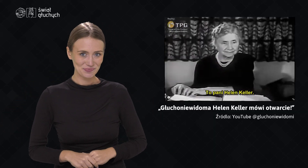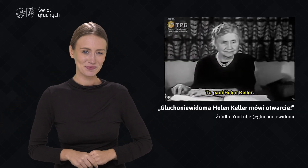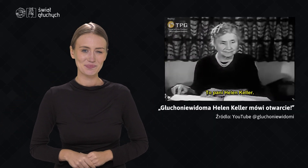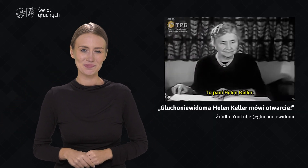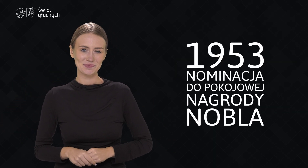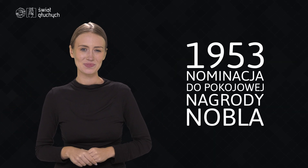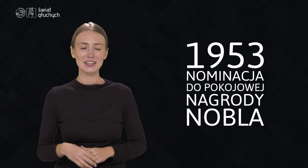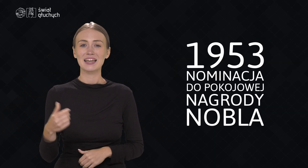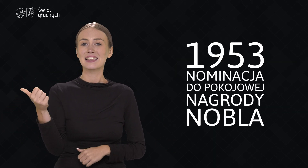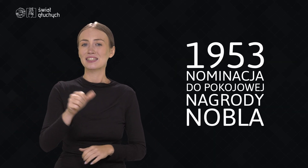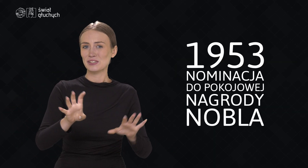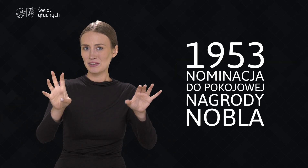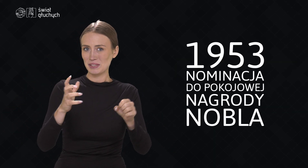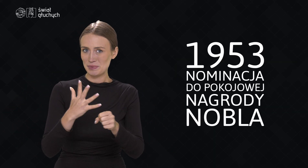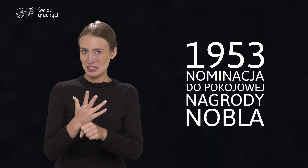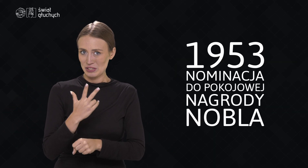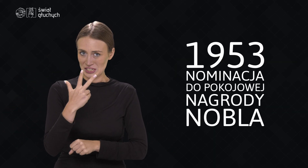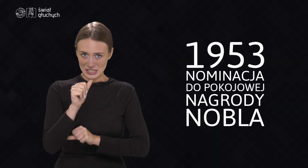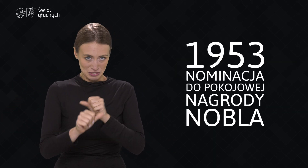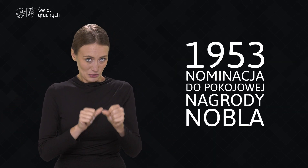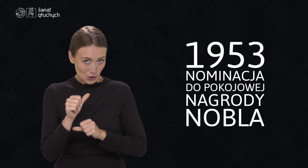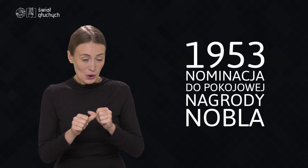W 1953 roku,